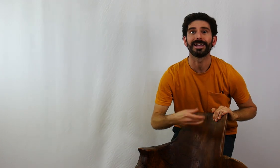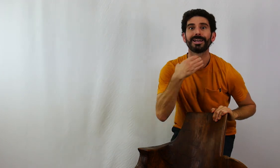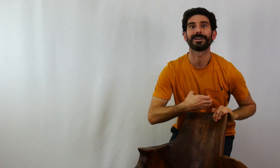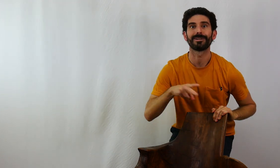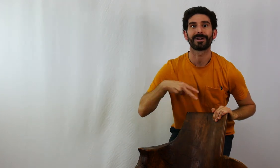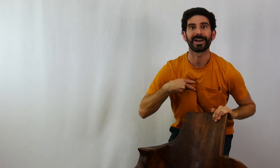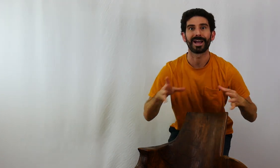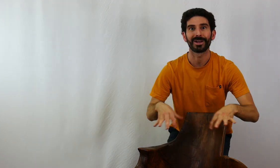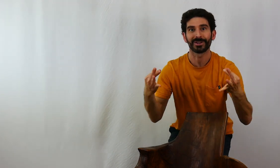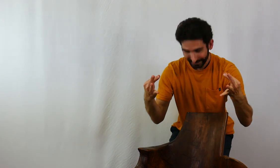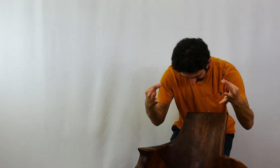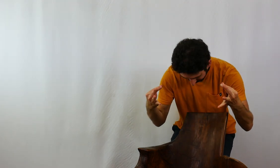J'ai trouvé ma faim.